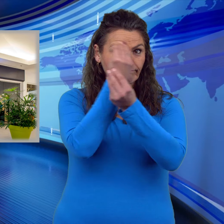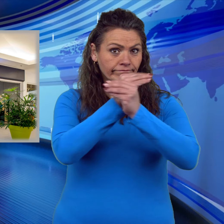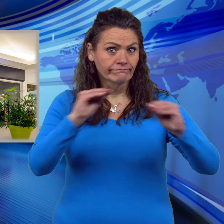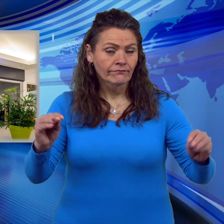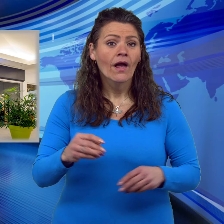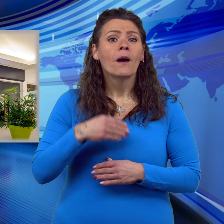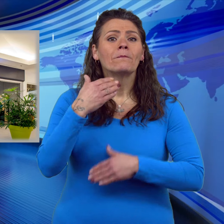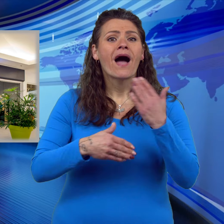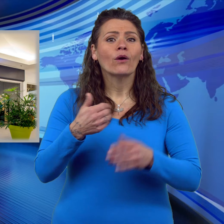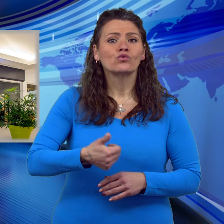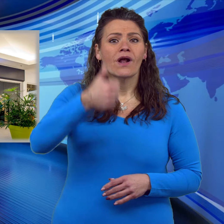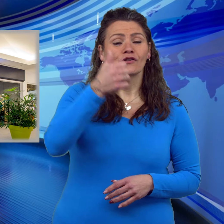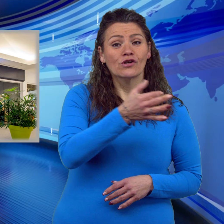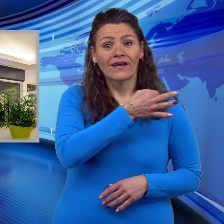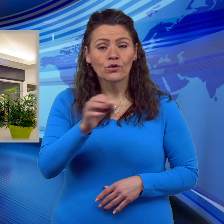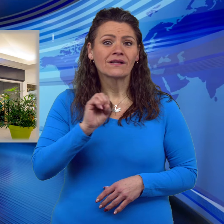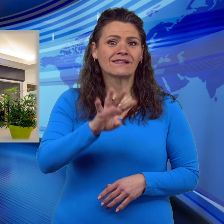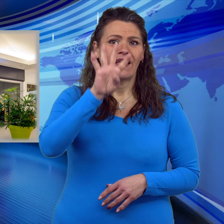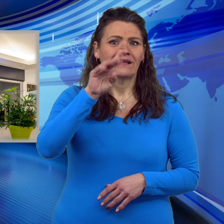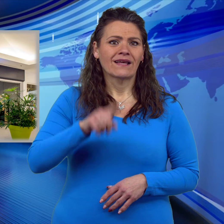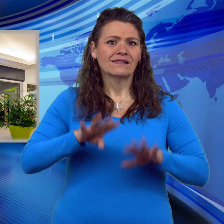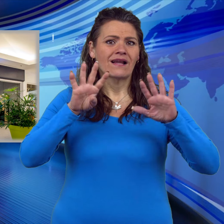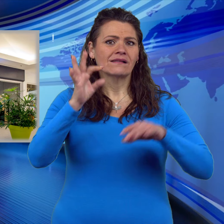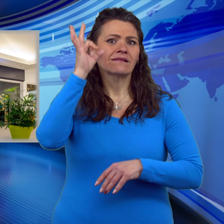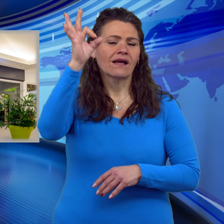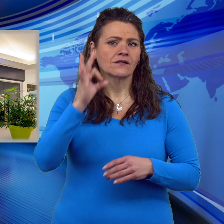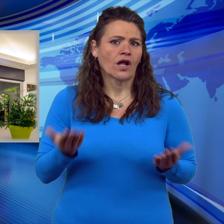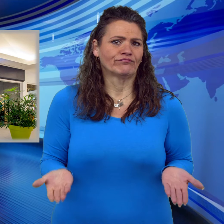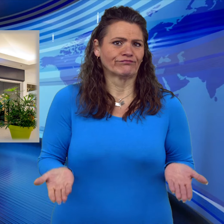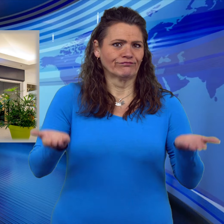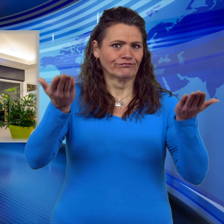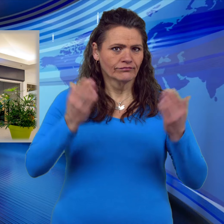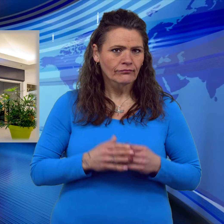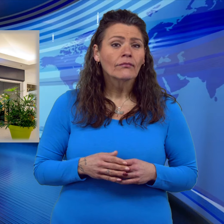hogy május 1-jétől 14,9 százalékkal emeli meg az árait,